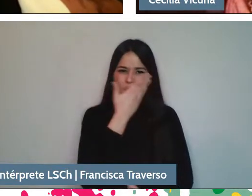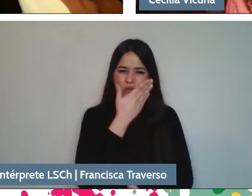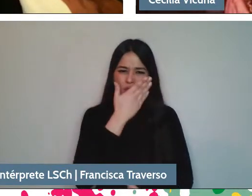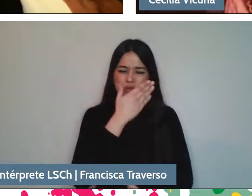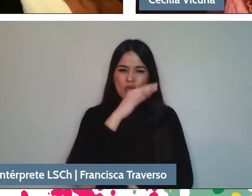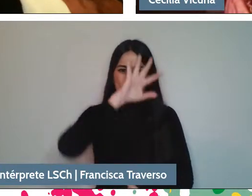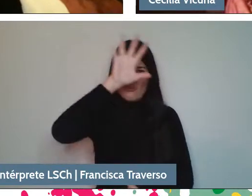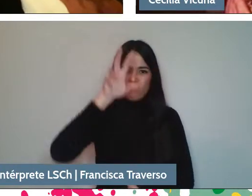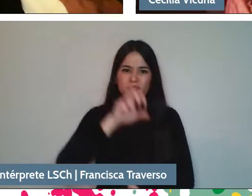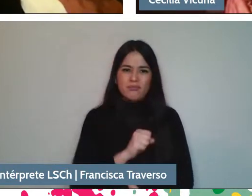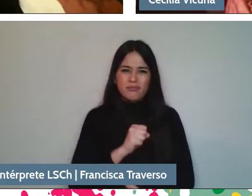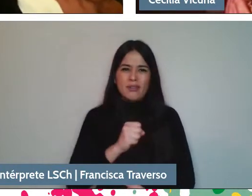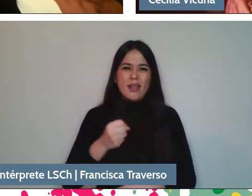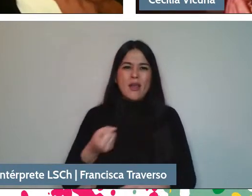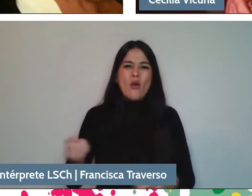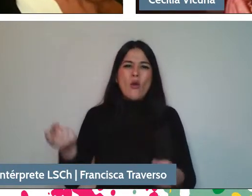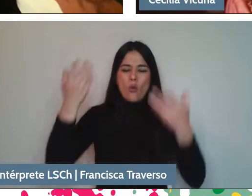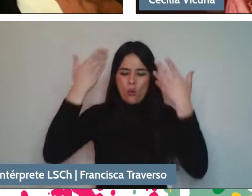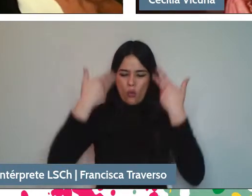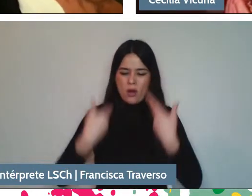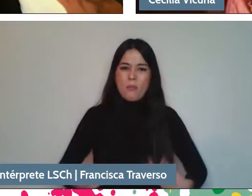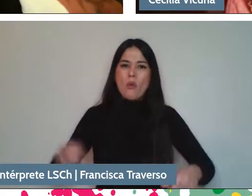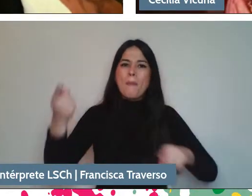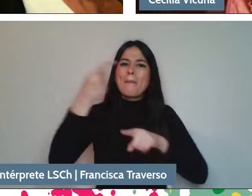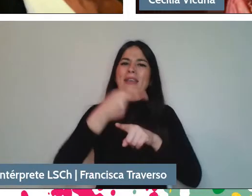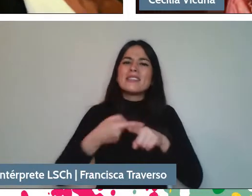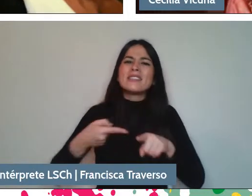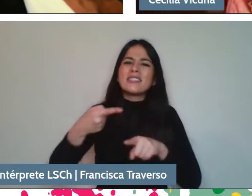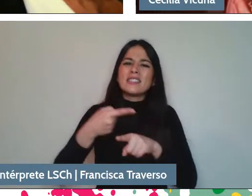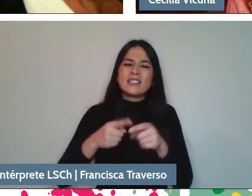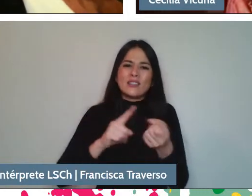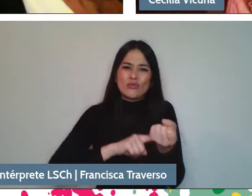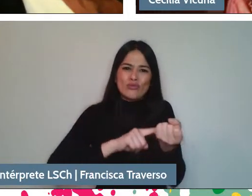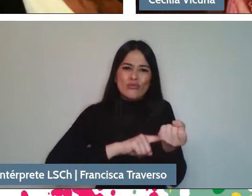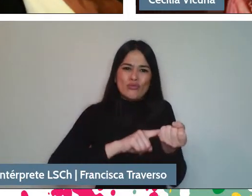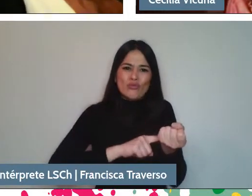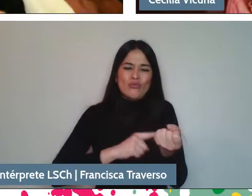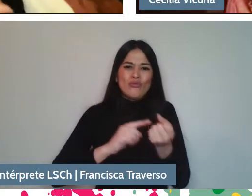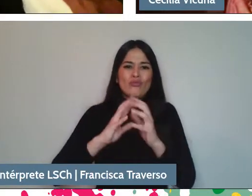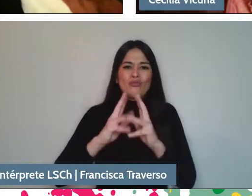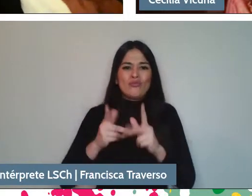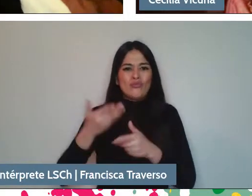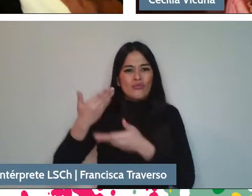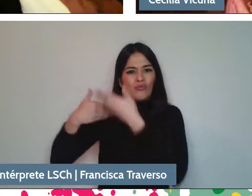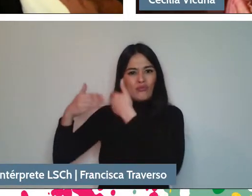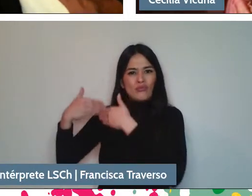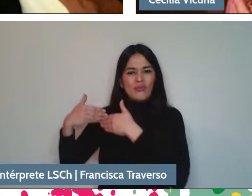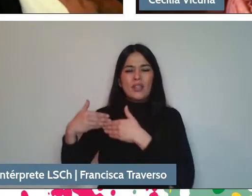Y entonces me hago la pregunta, ¿cómo has vivido tú esa tensión dentro de ti misma?